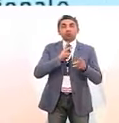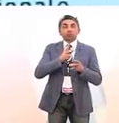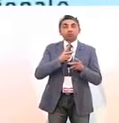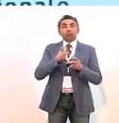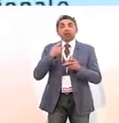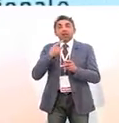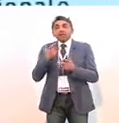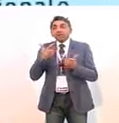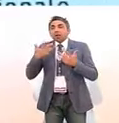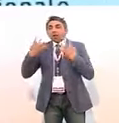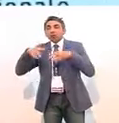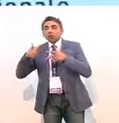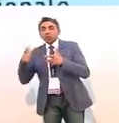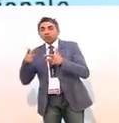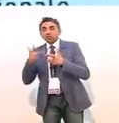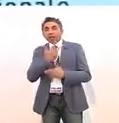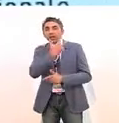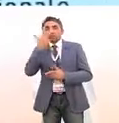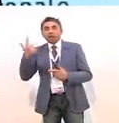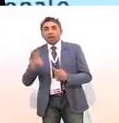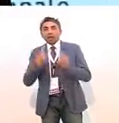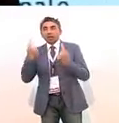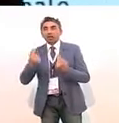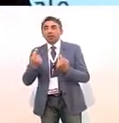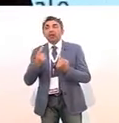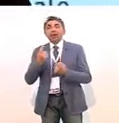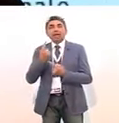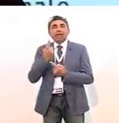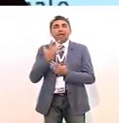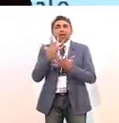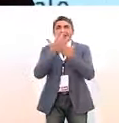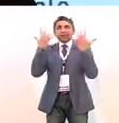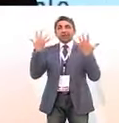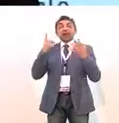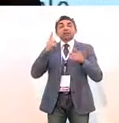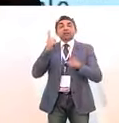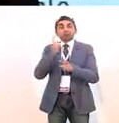occupazione nel giro di un triennio? È evidente che su questo tema c’è da lavorare, ma